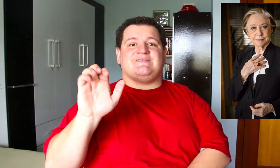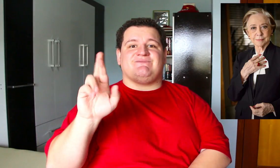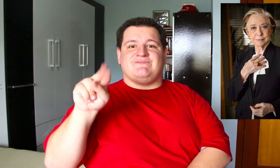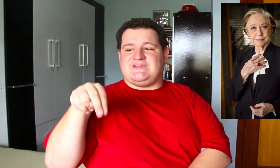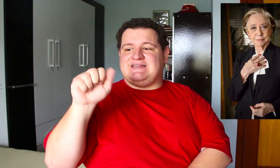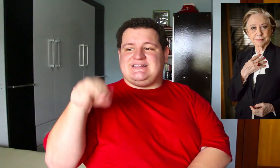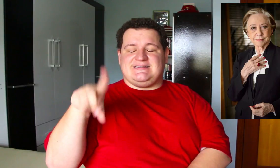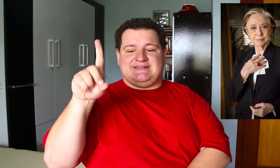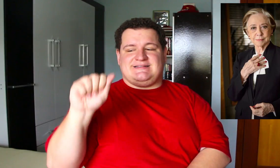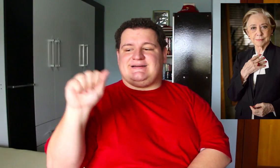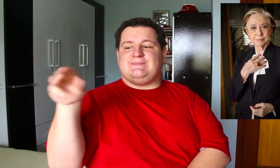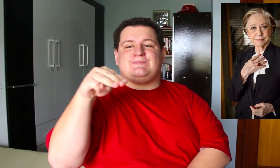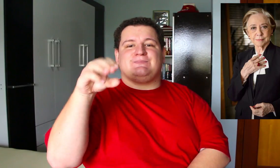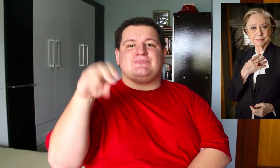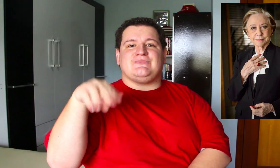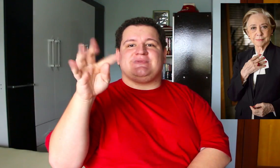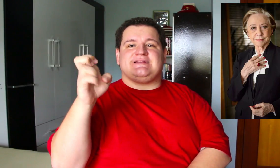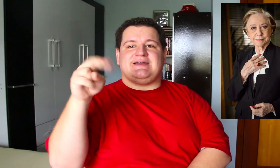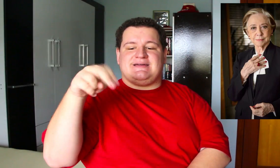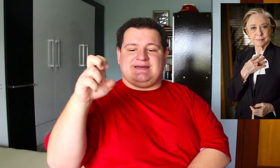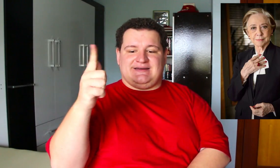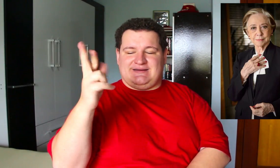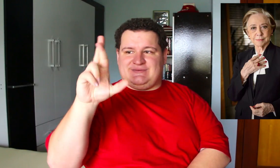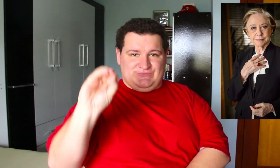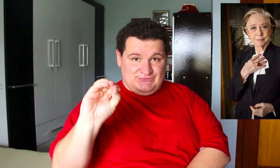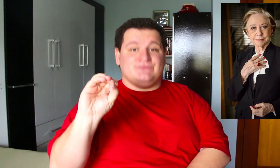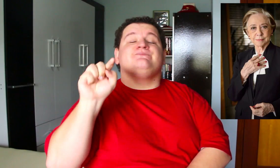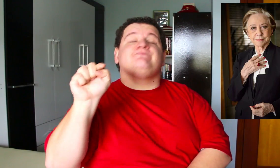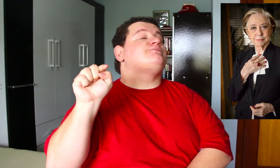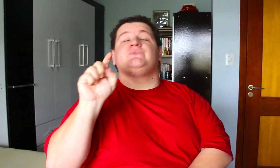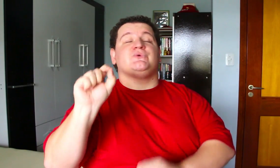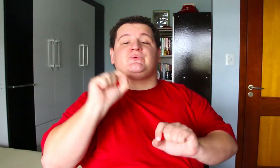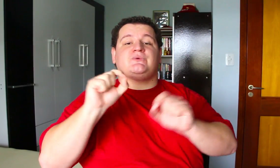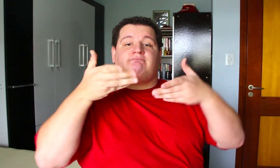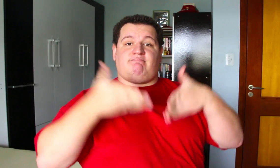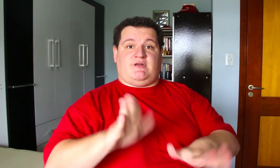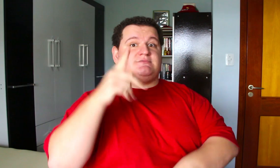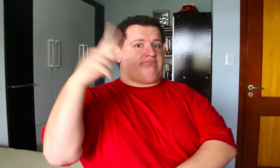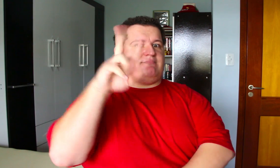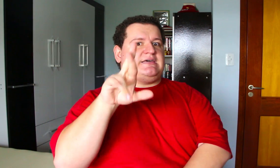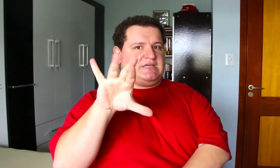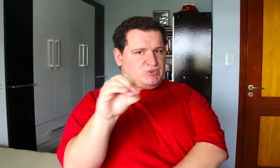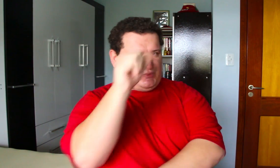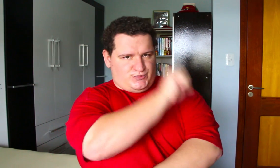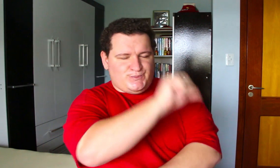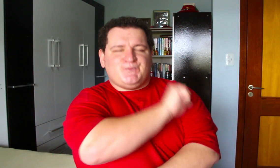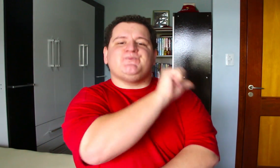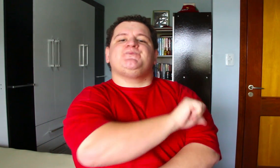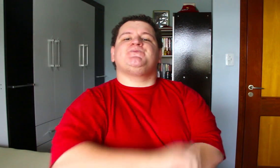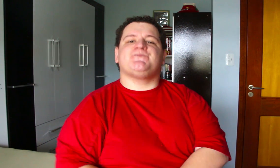Fernanda Montenegro nasceu em Rio de Janeiro, RJ.